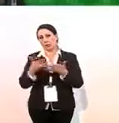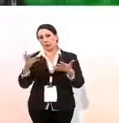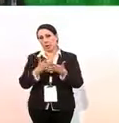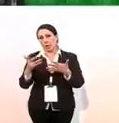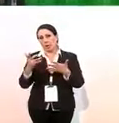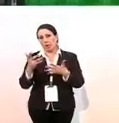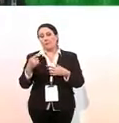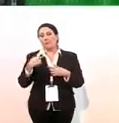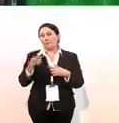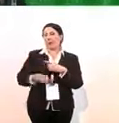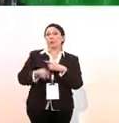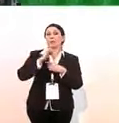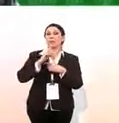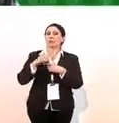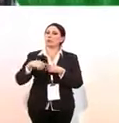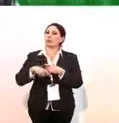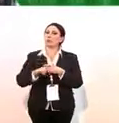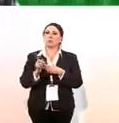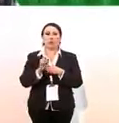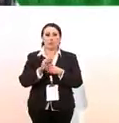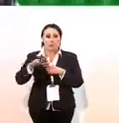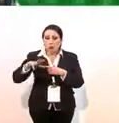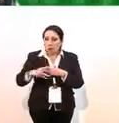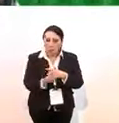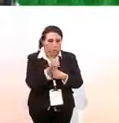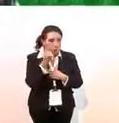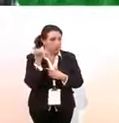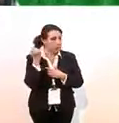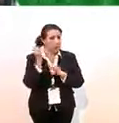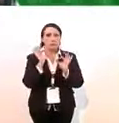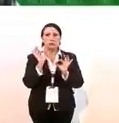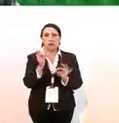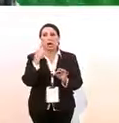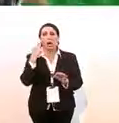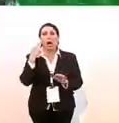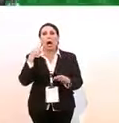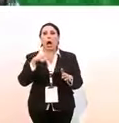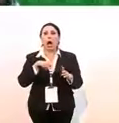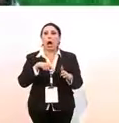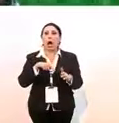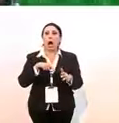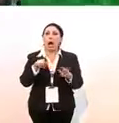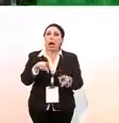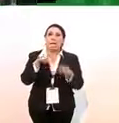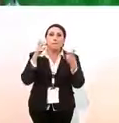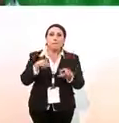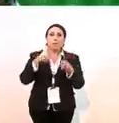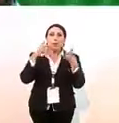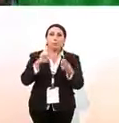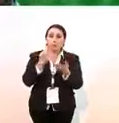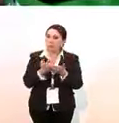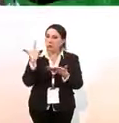risposto ma non si sono trovati abusi significativi. Ovviamente, come in tutte le misure, ci sarà